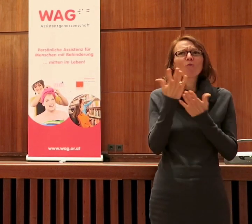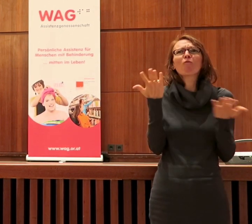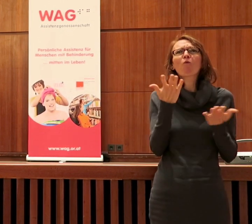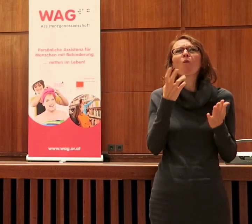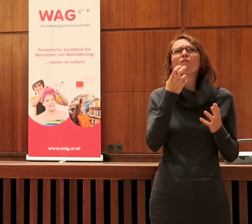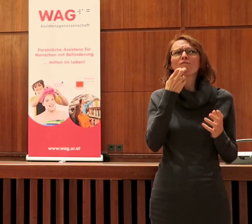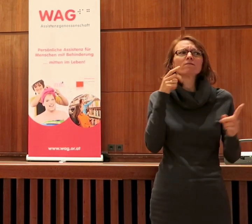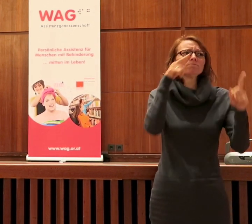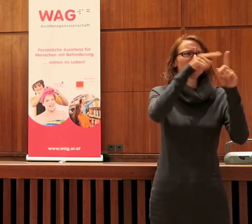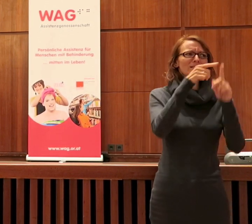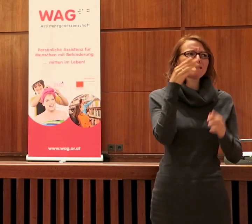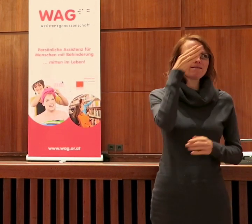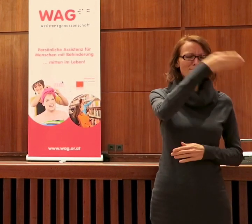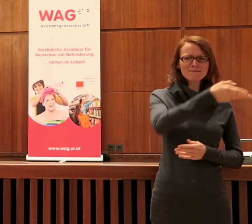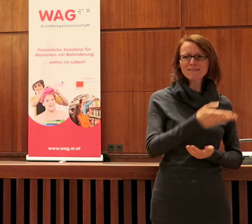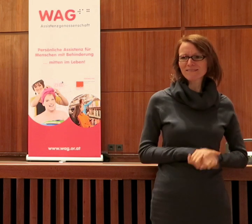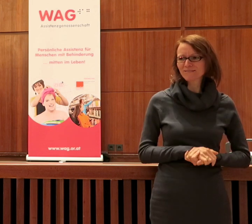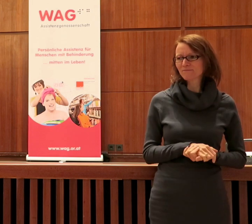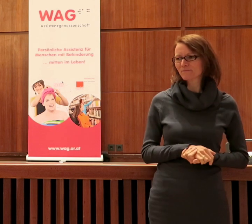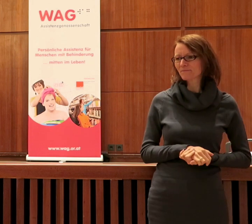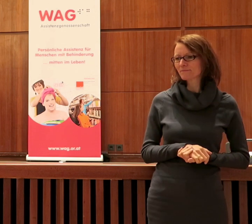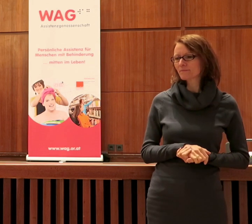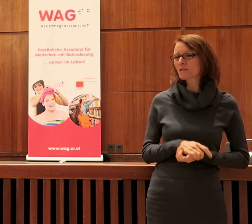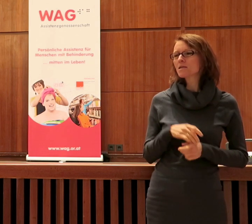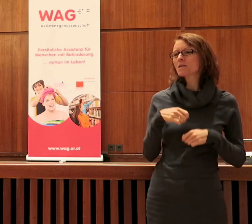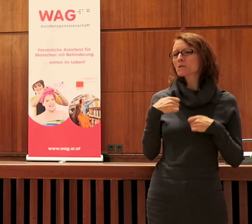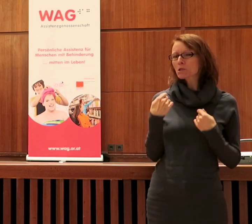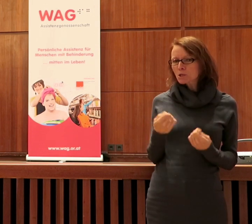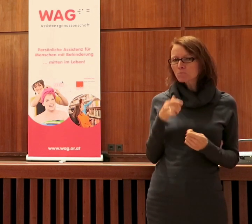Also ganz selten gibt's Momente, wo ich nicht weiß, wo ich hin will.